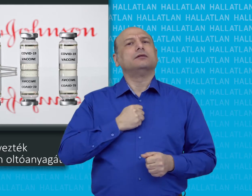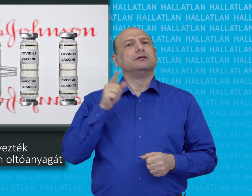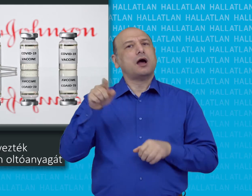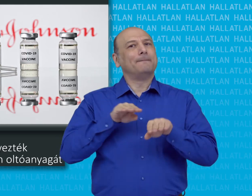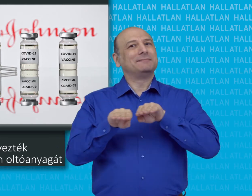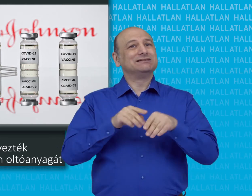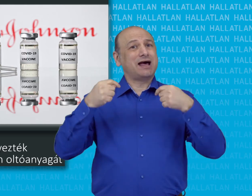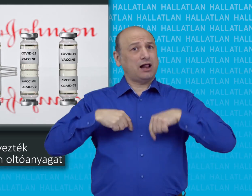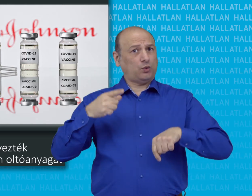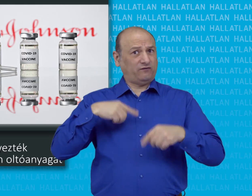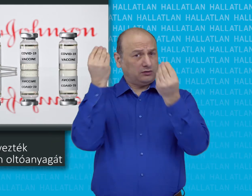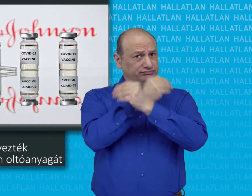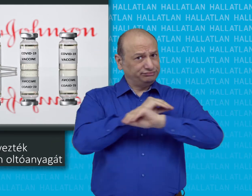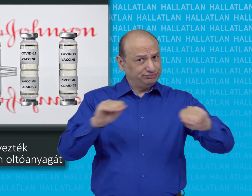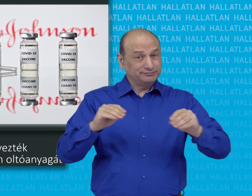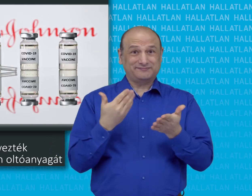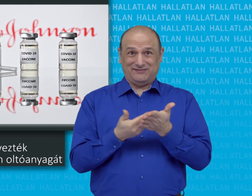A kanadai miniszterelnök sajtótájékoztatóján közölte,